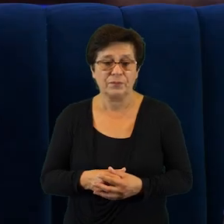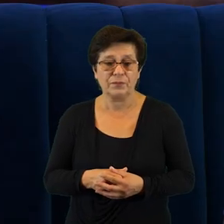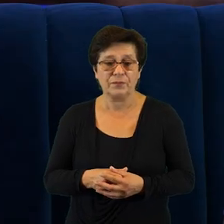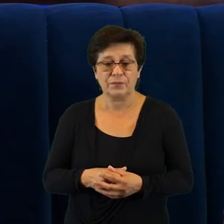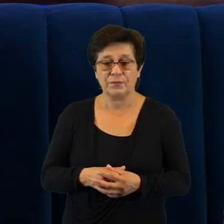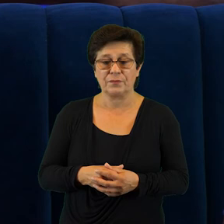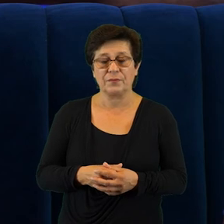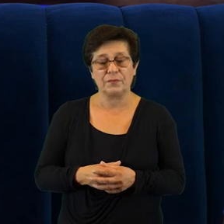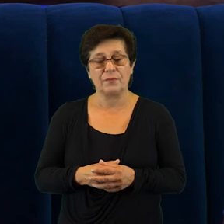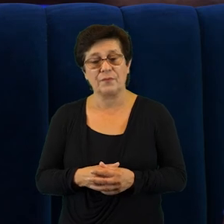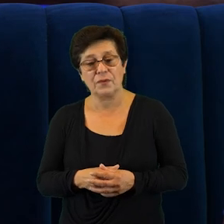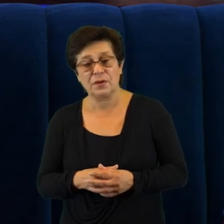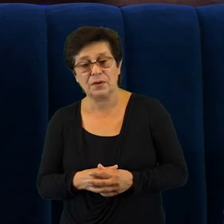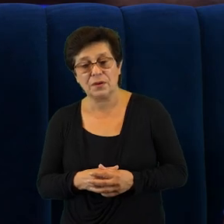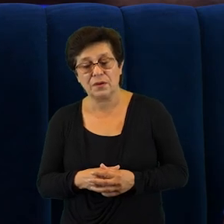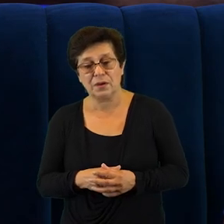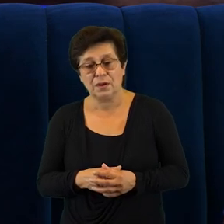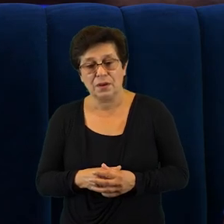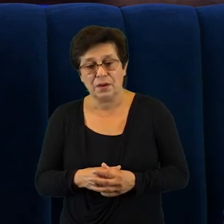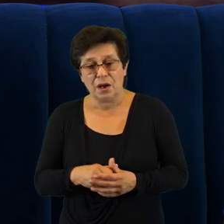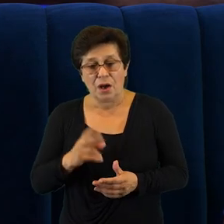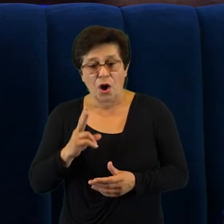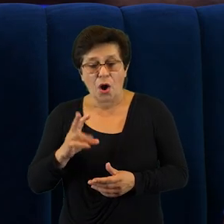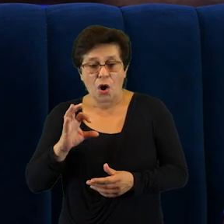po stronie KOR-u, to znaczy, KOR jeszcze nie zdążył powstać,